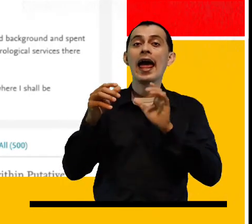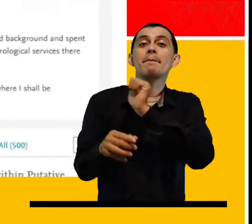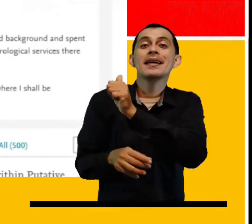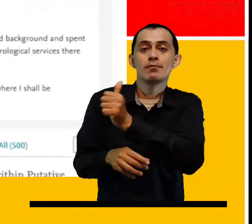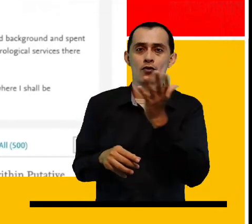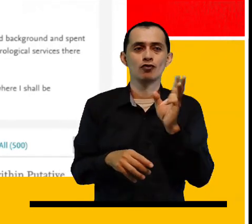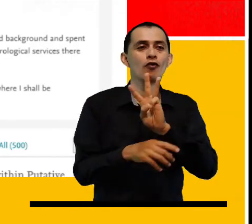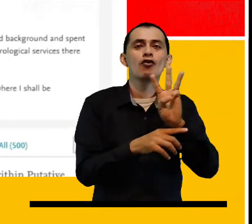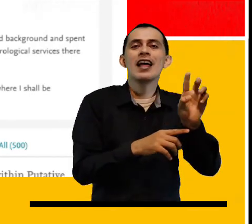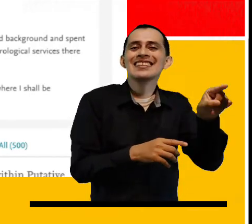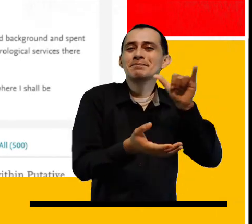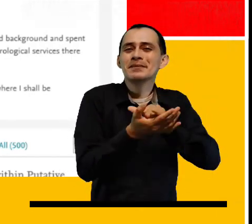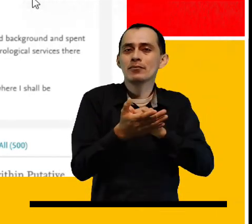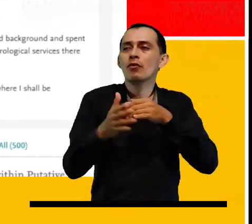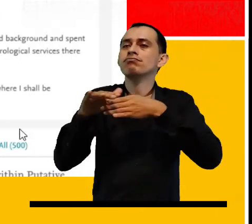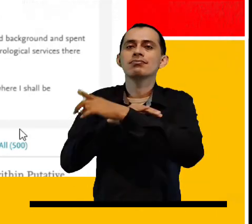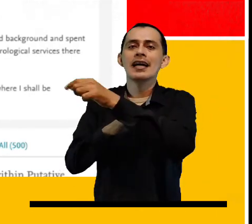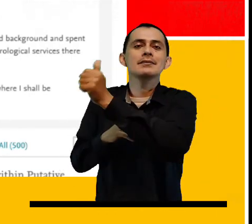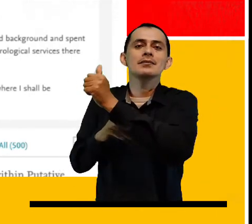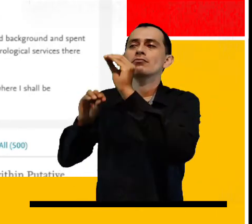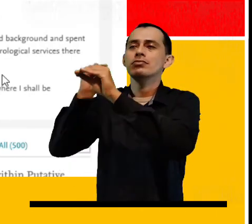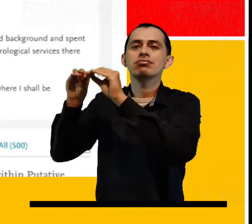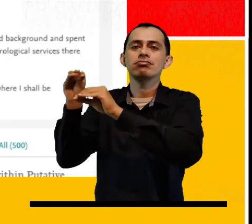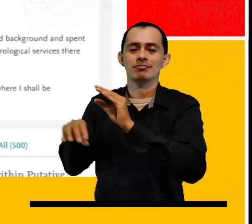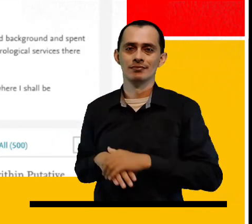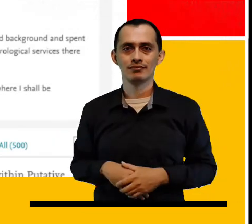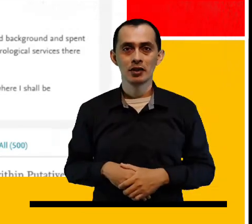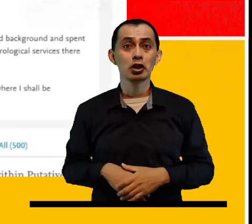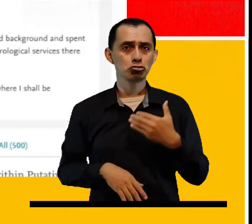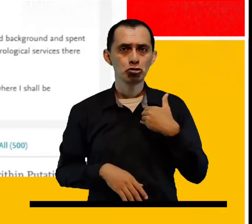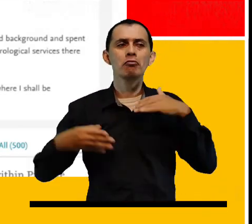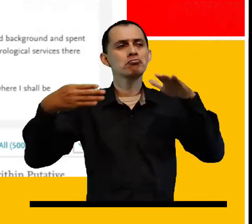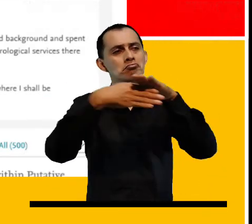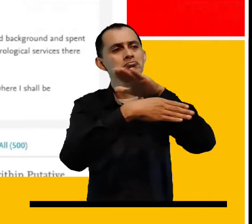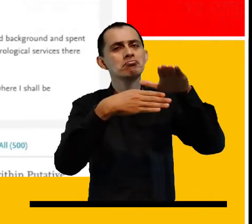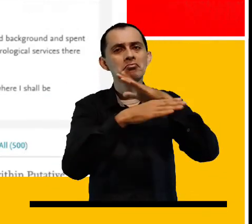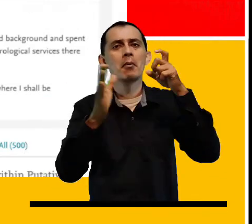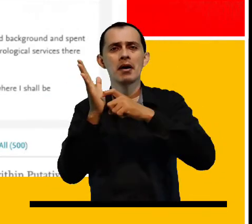van construyendo a medida que va avanzando su carrera profesional, no se deben preocupar si